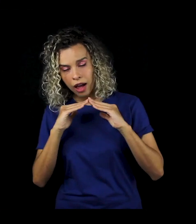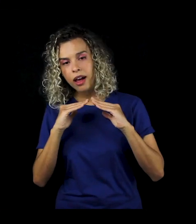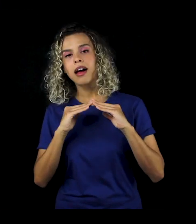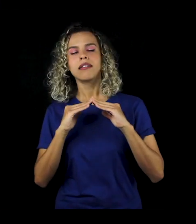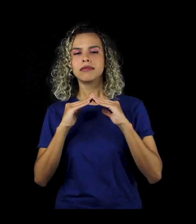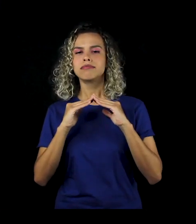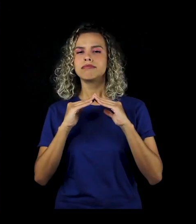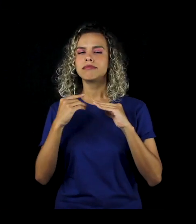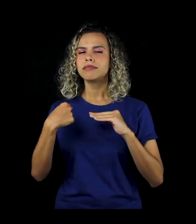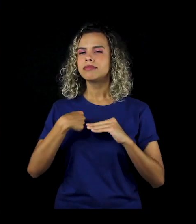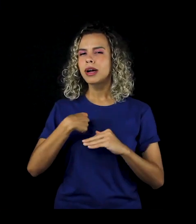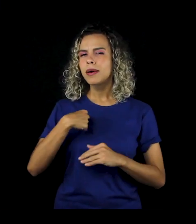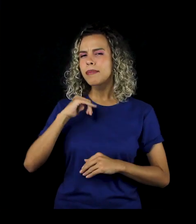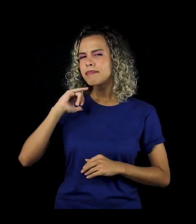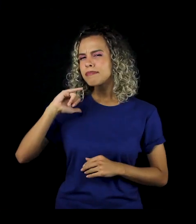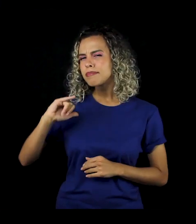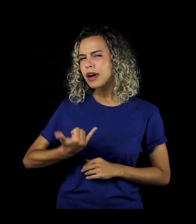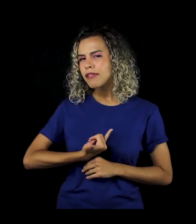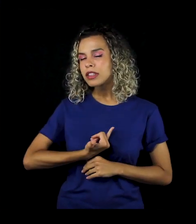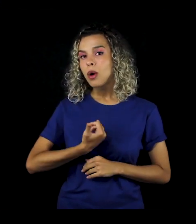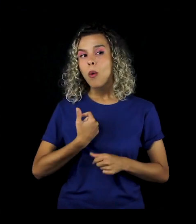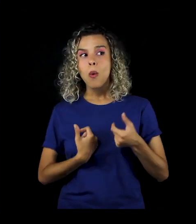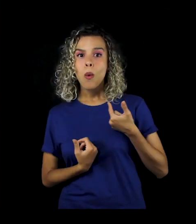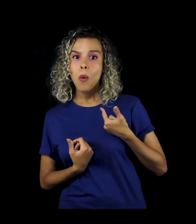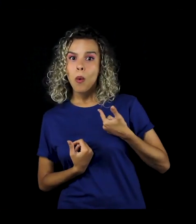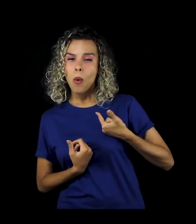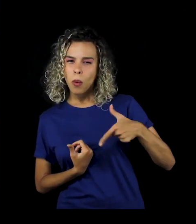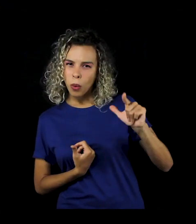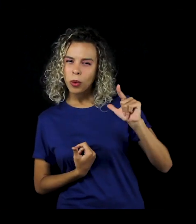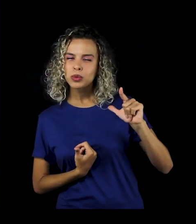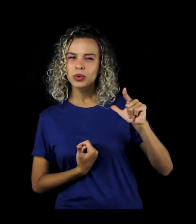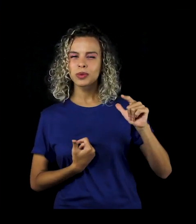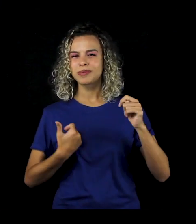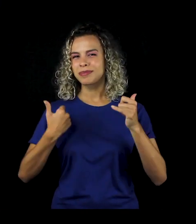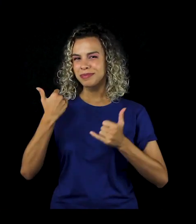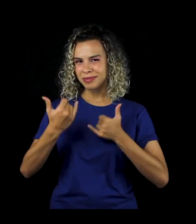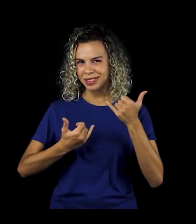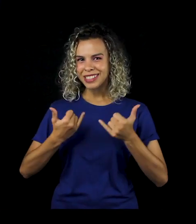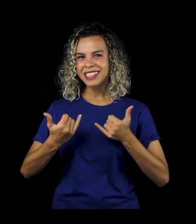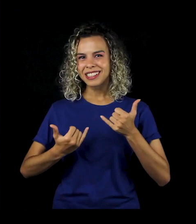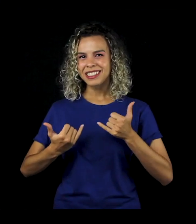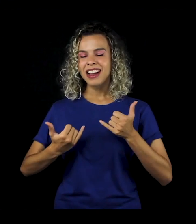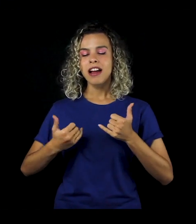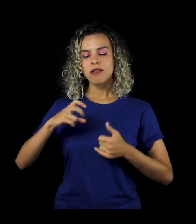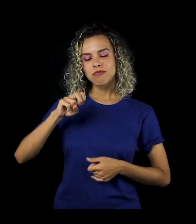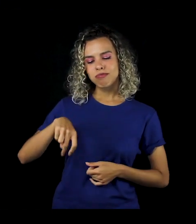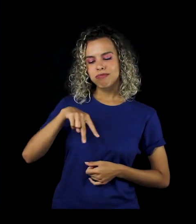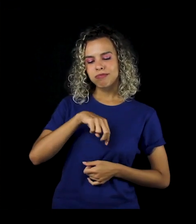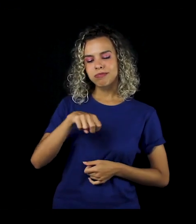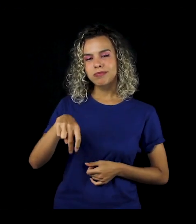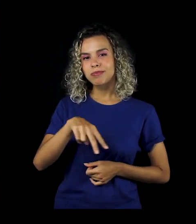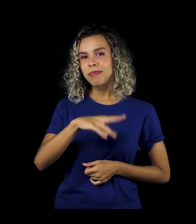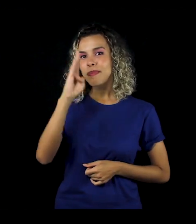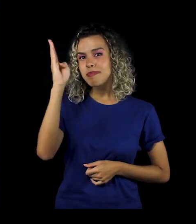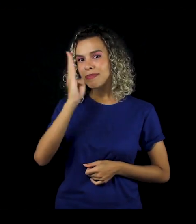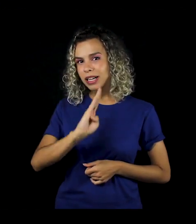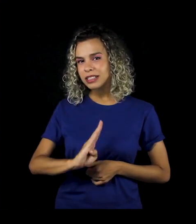aproveitei para brincar com a dança brasileira do coco alagoano.